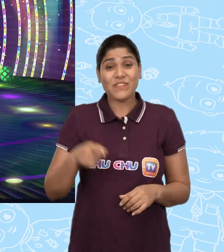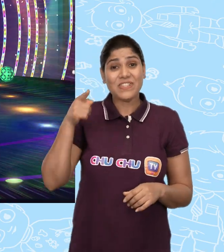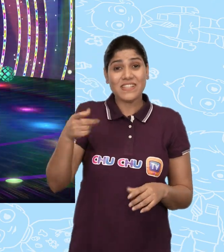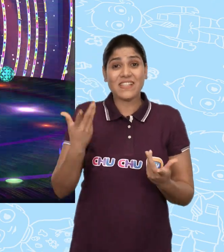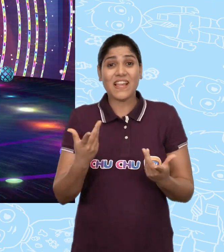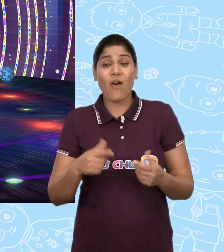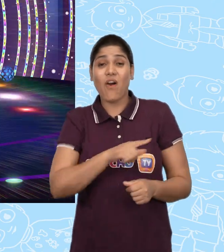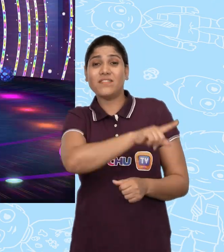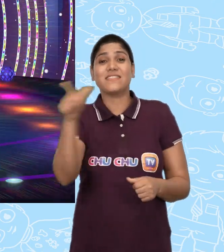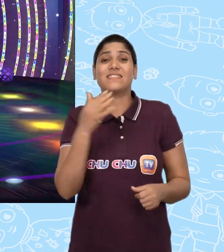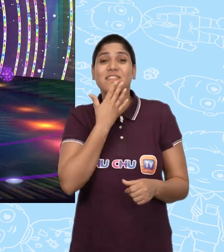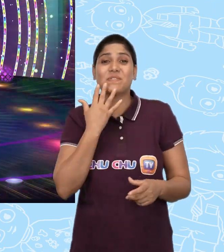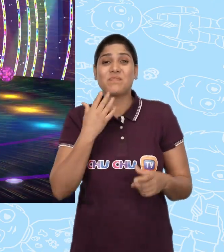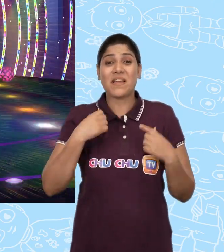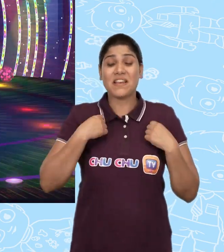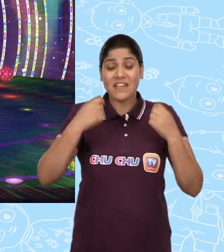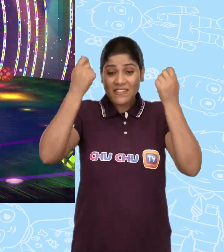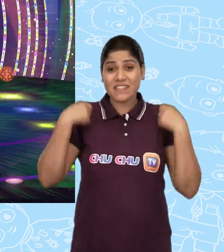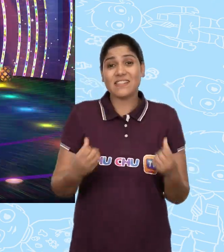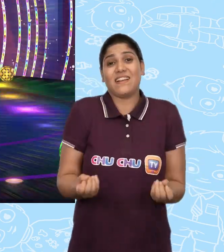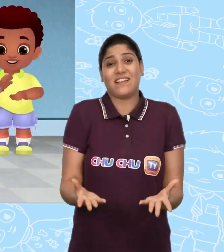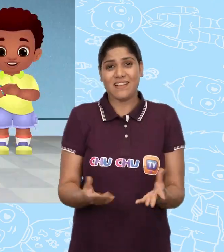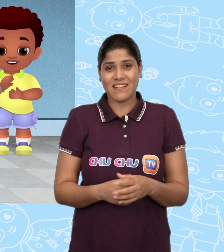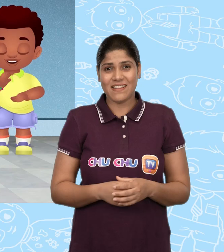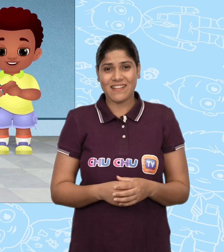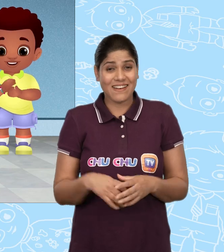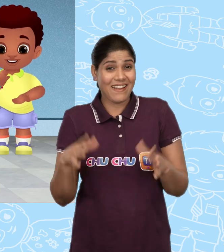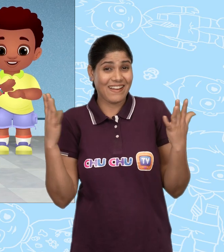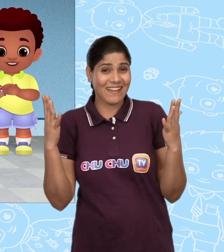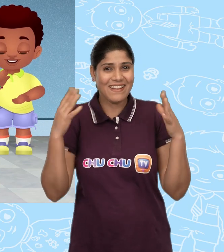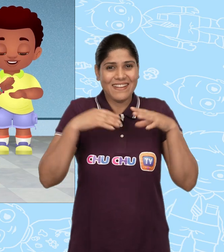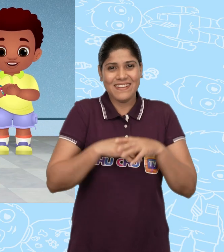और इसीलिए उसने सभी रंग पहनने शुरू कर दिए हुर्रे!